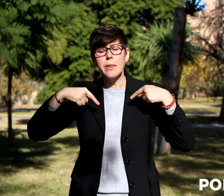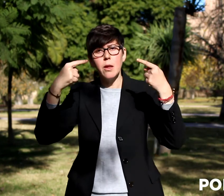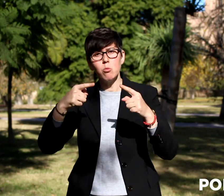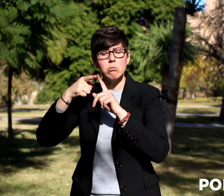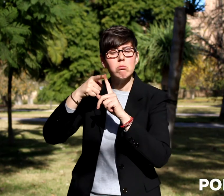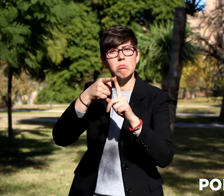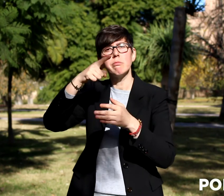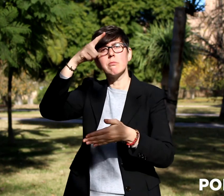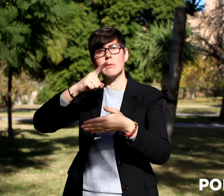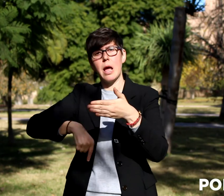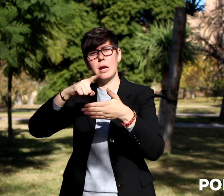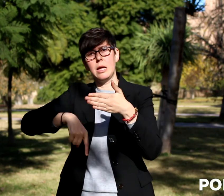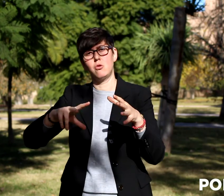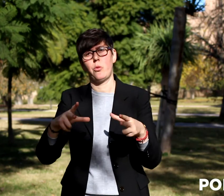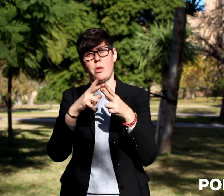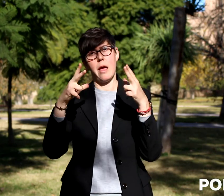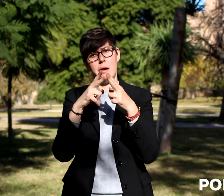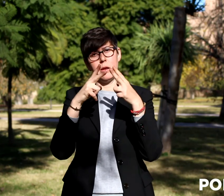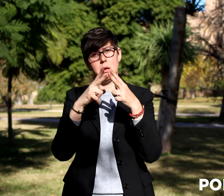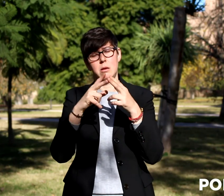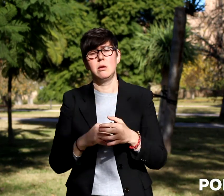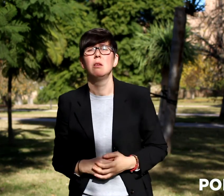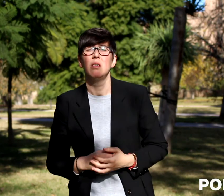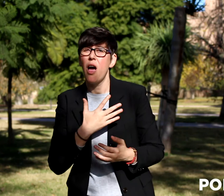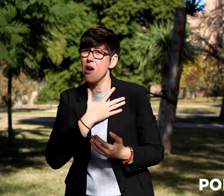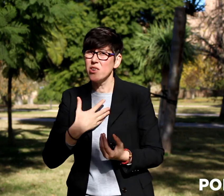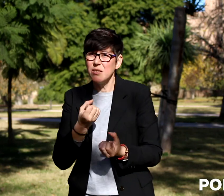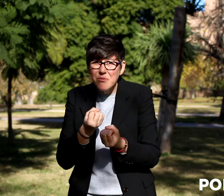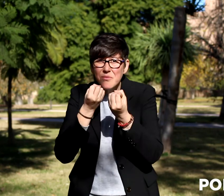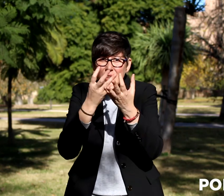y rehabilitación de edificios para poder promover los alquileres sociales.